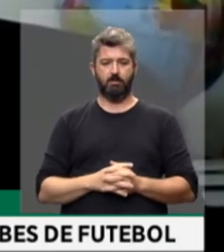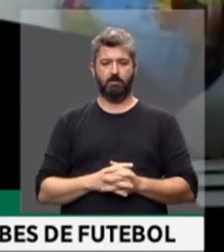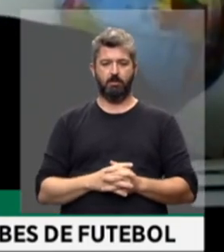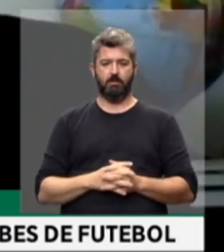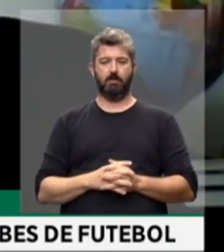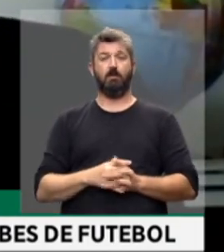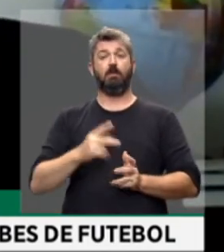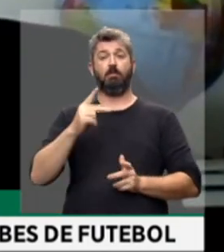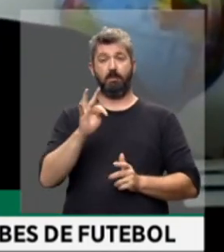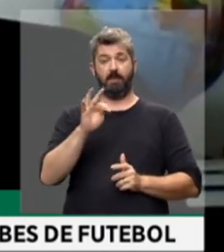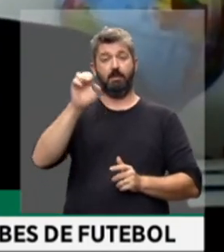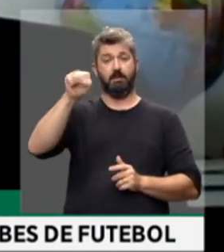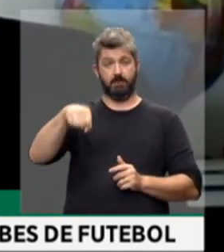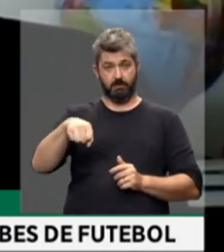MESA NOS ORIENTAR COMO É QUE É A VOTAÇÃO SE É SIM OU